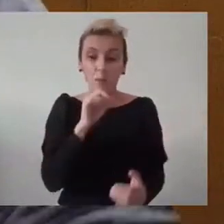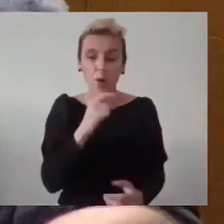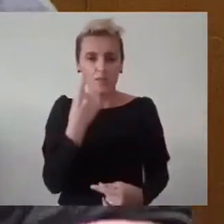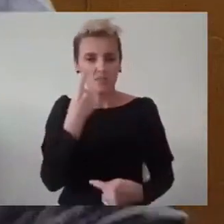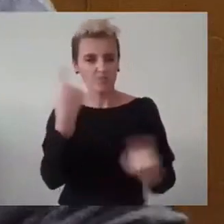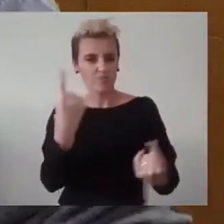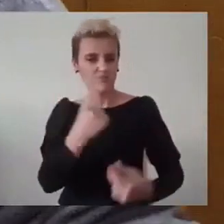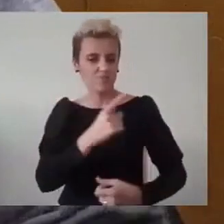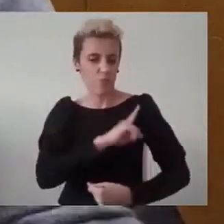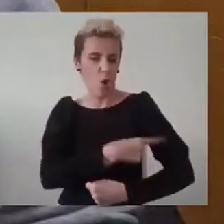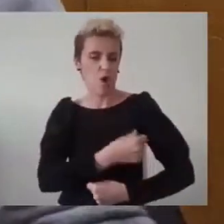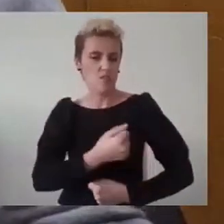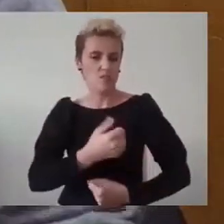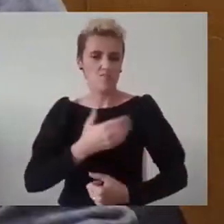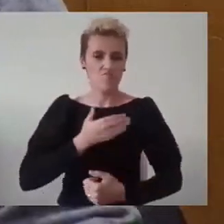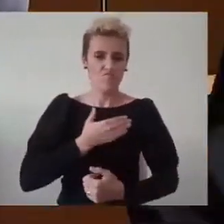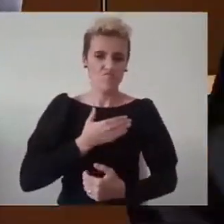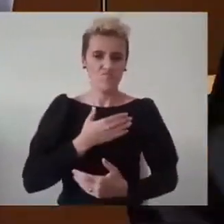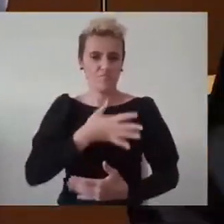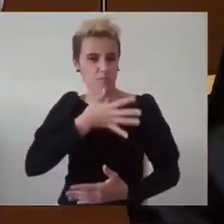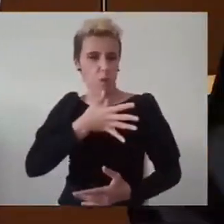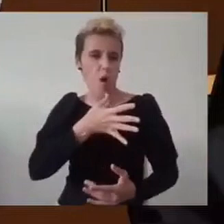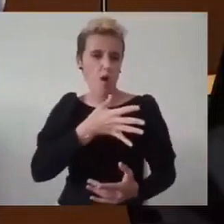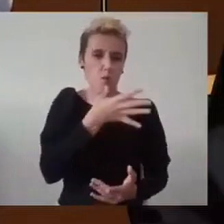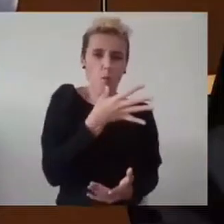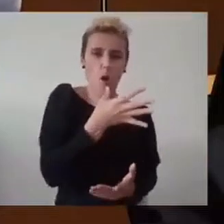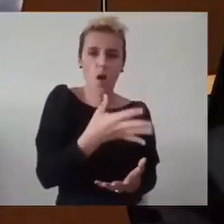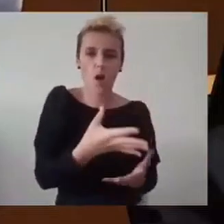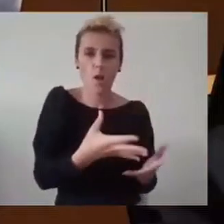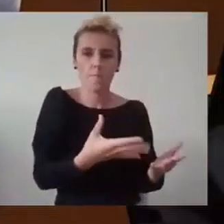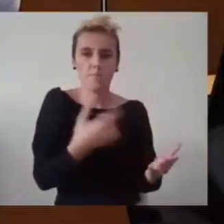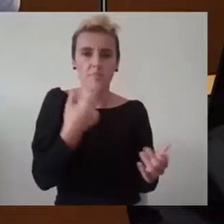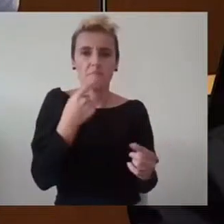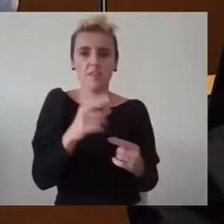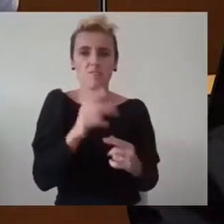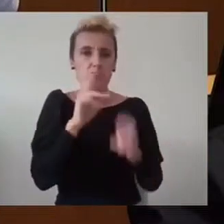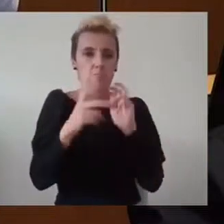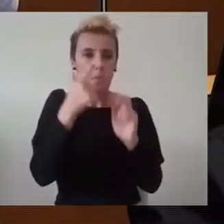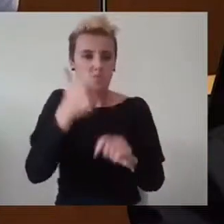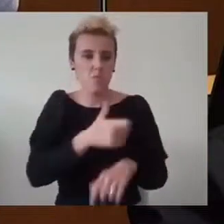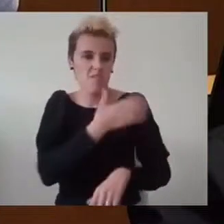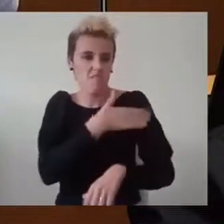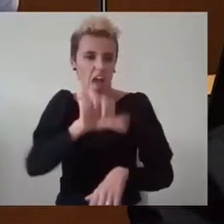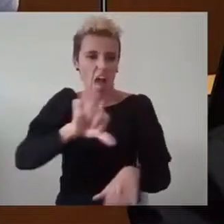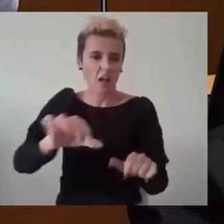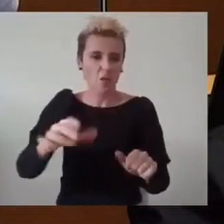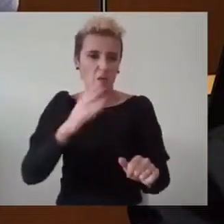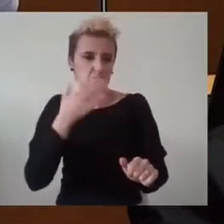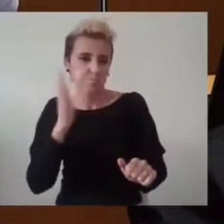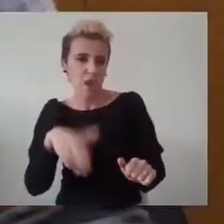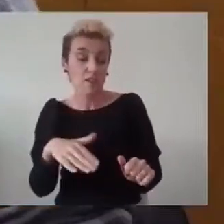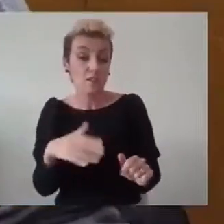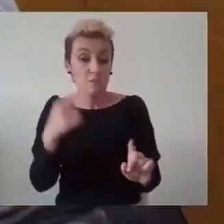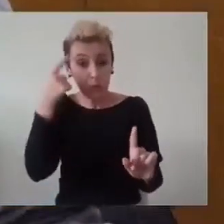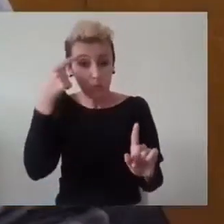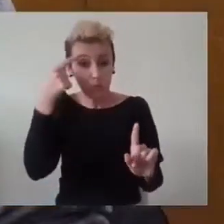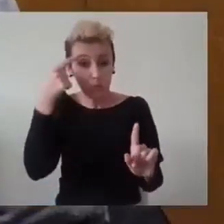parlamentar e tente chamar fracassadas às outras pessoas, não sei com que